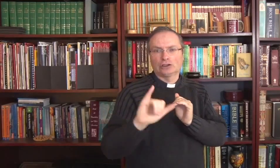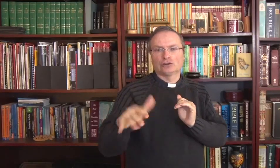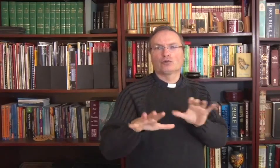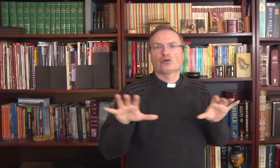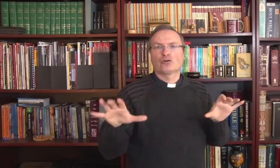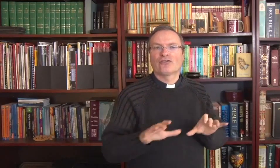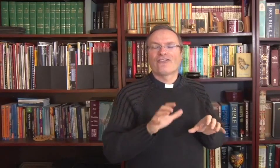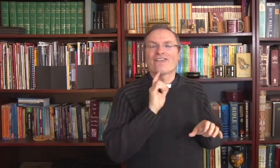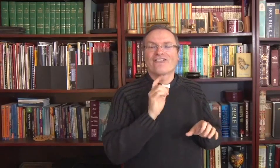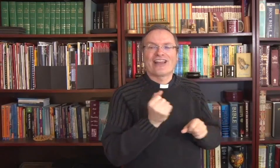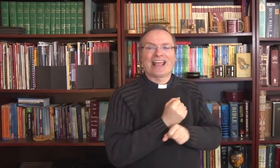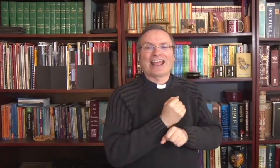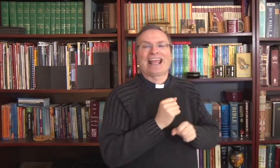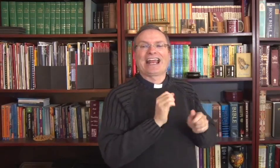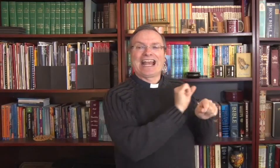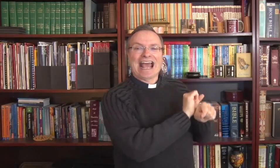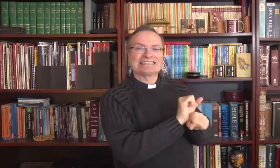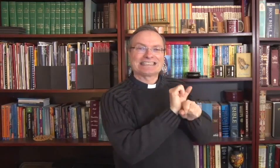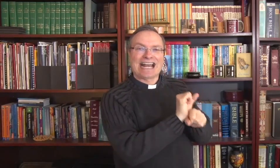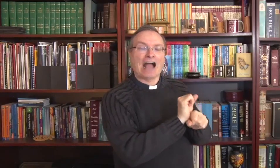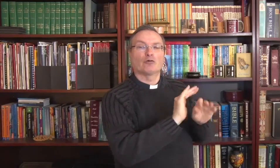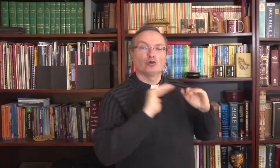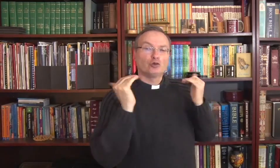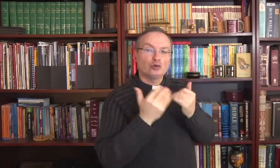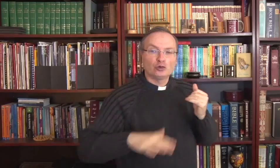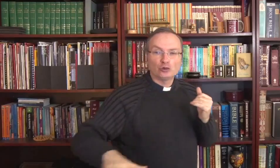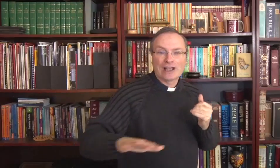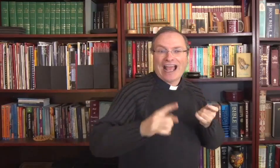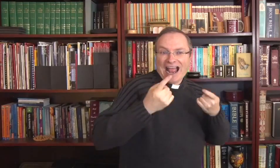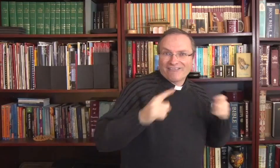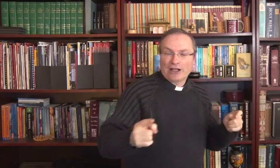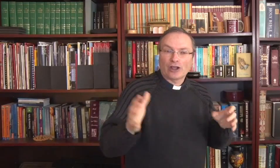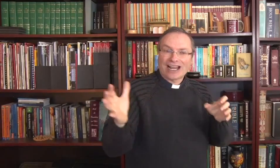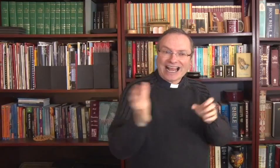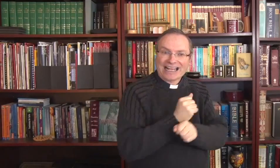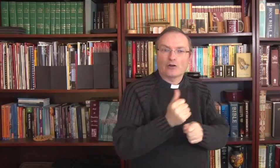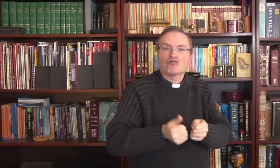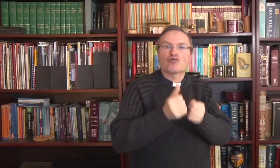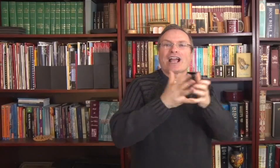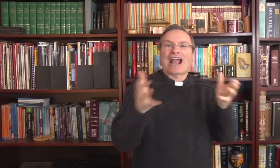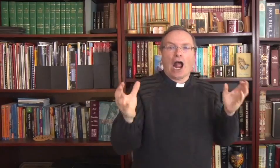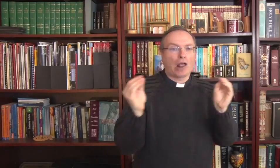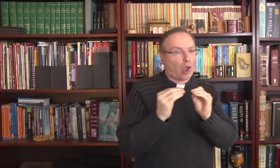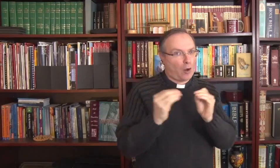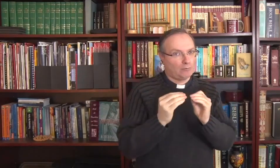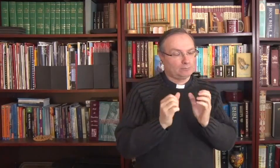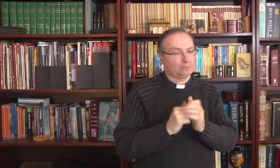je me suis fait l’esclave de tous afin de gagner le plus grand nombre.